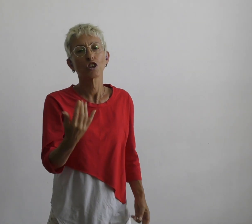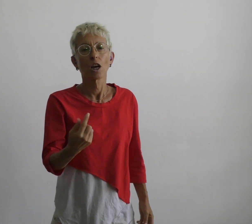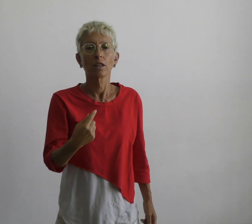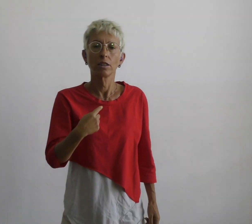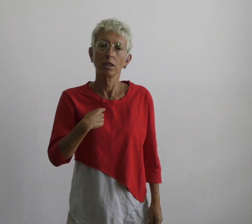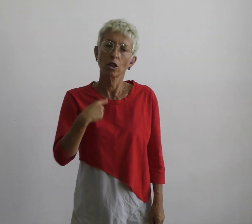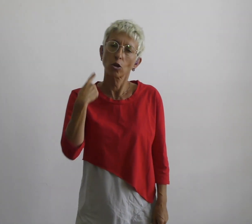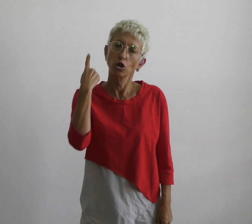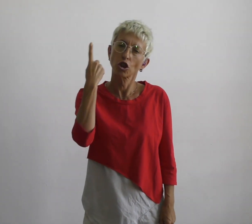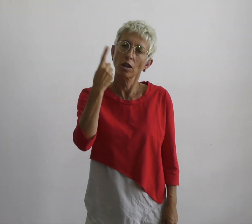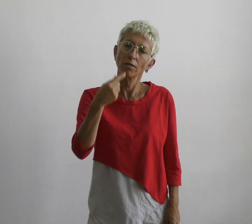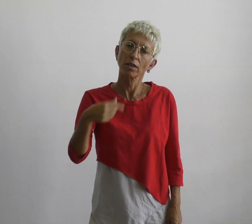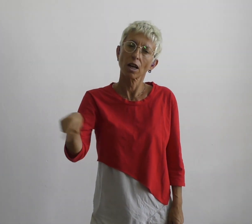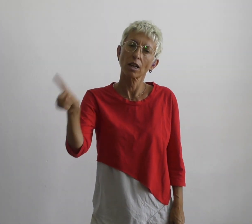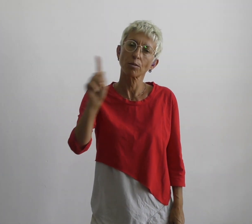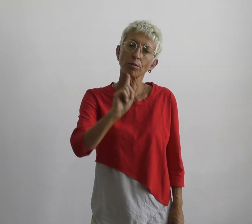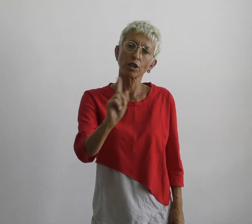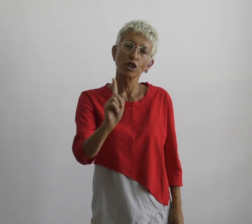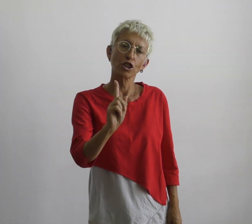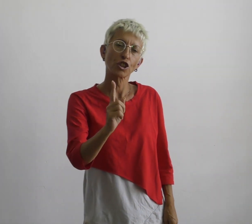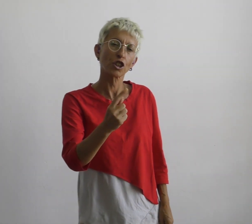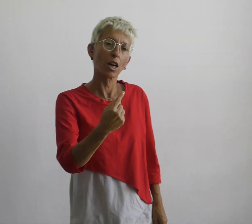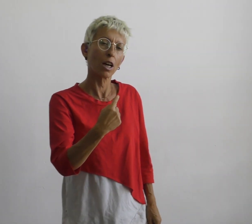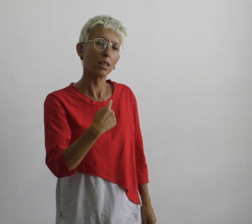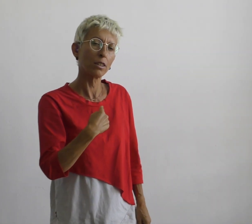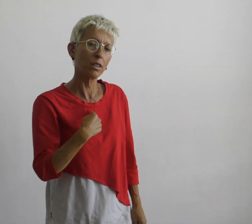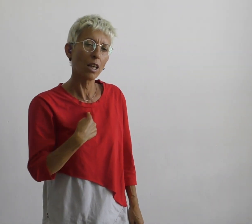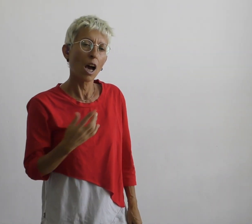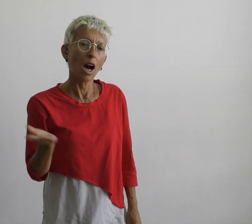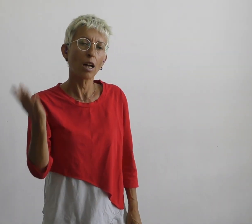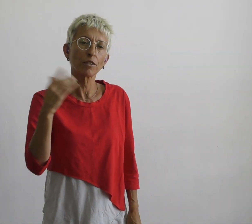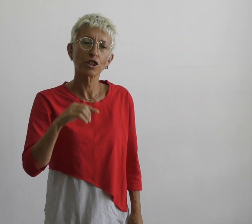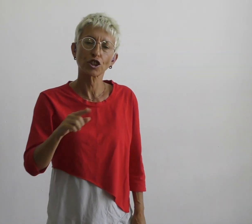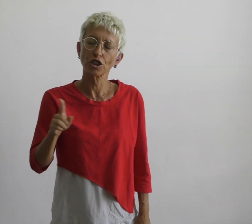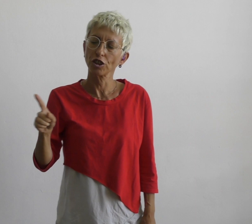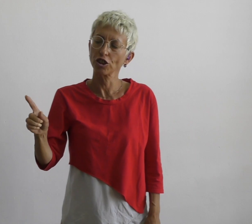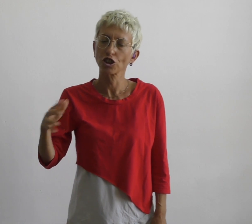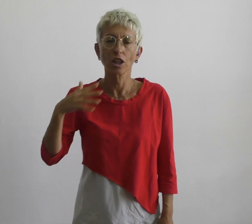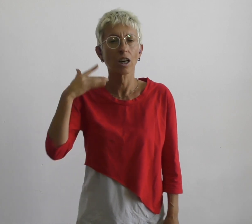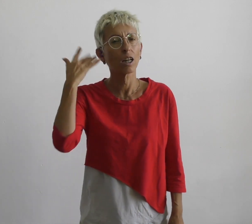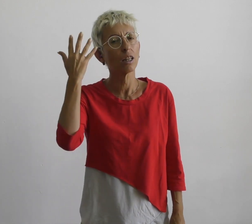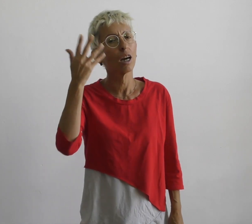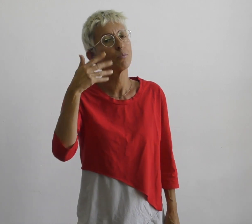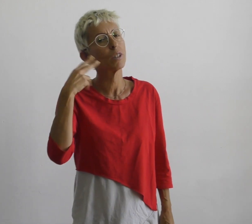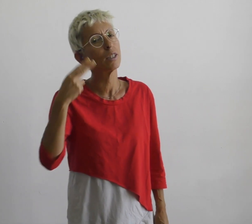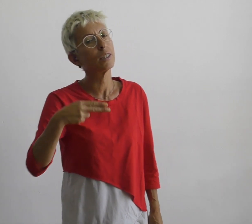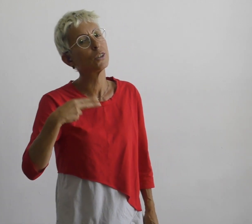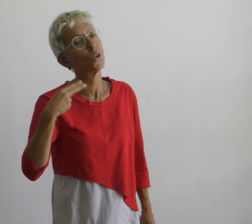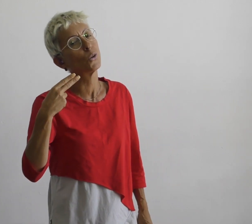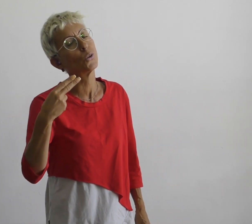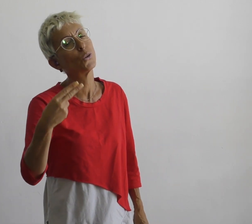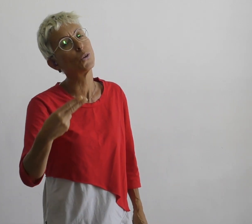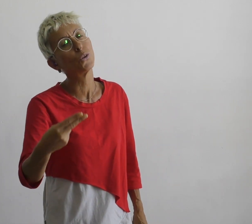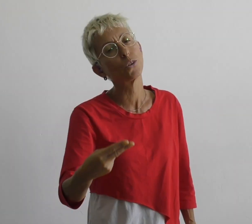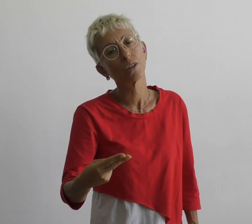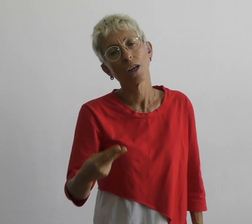כשאני חושבת על מי שאני ועל ההיא שחלמתי להיות